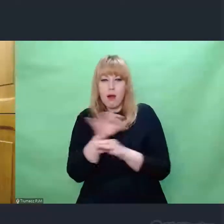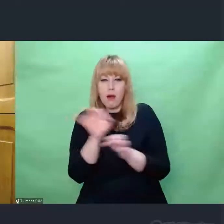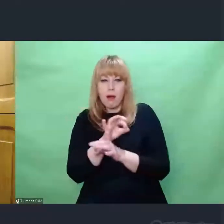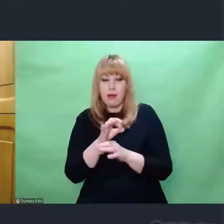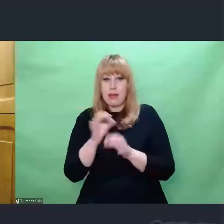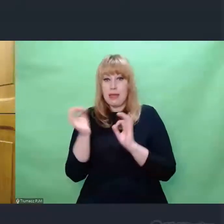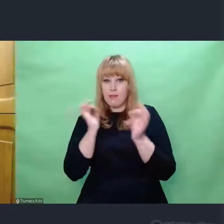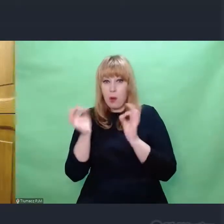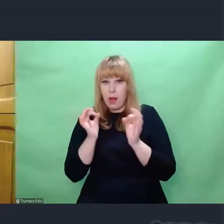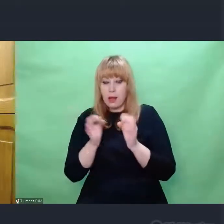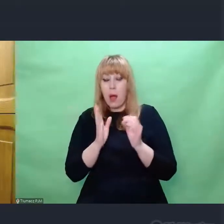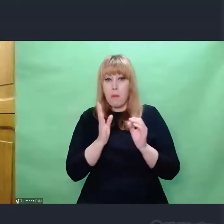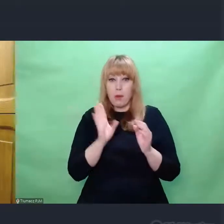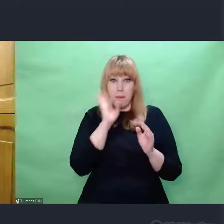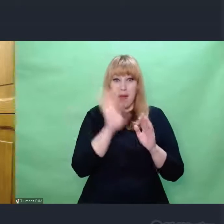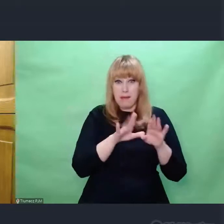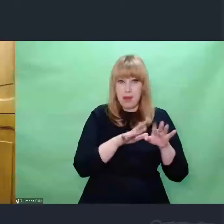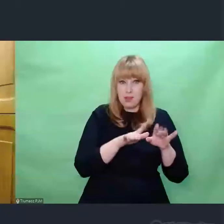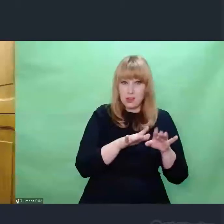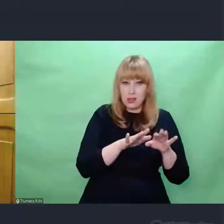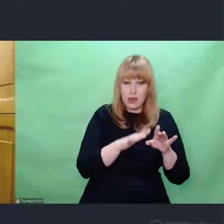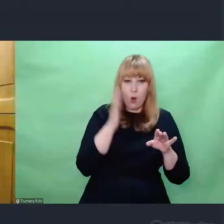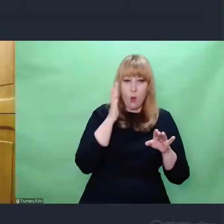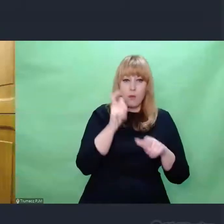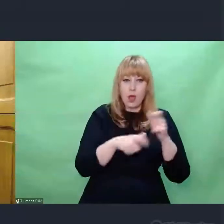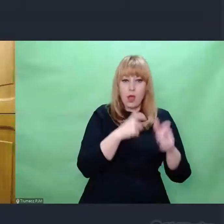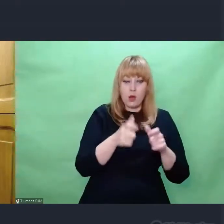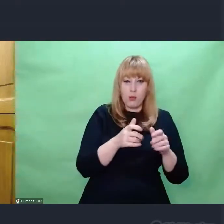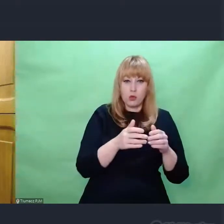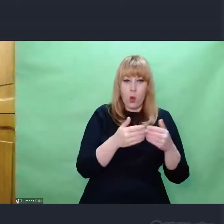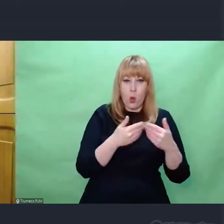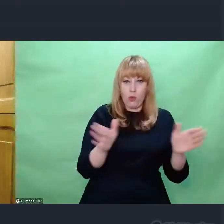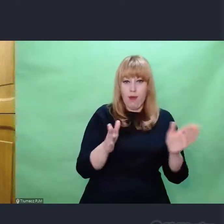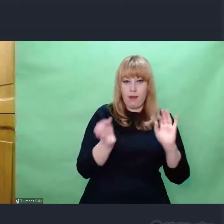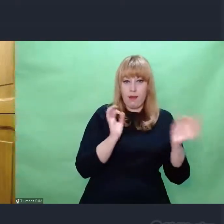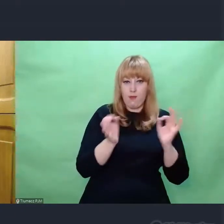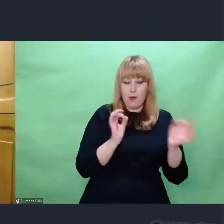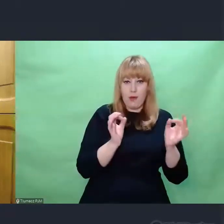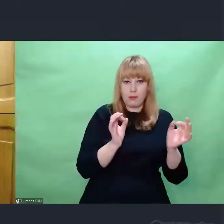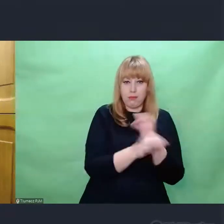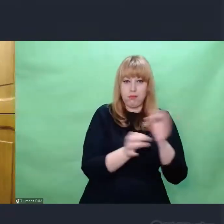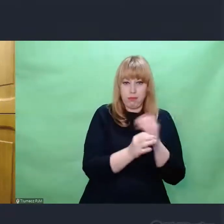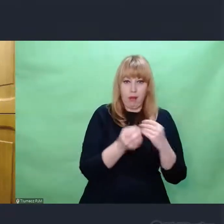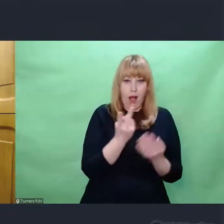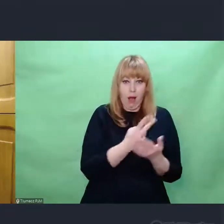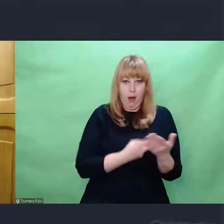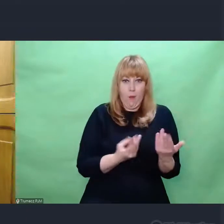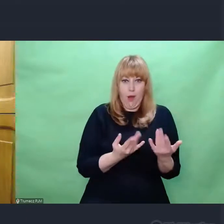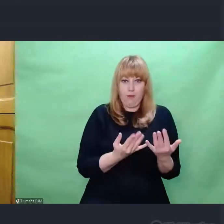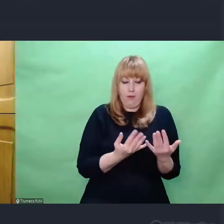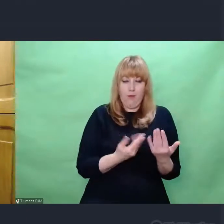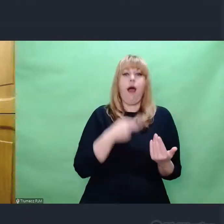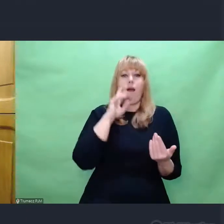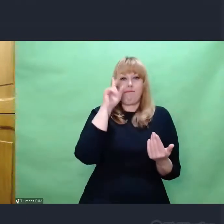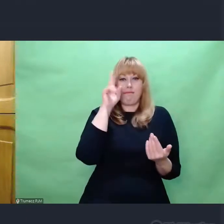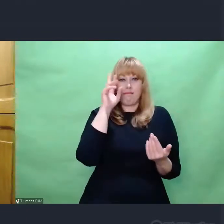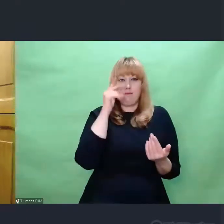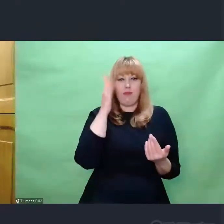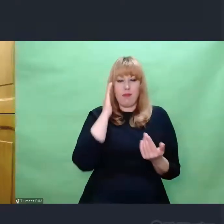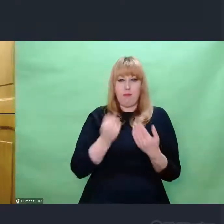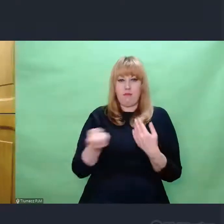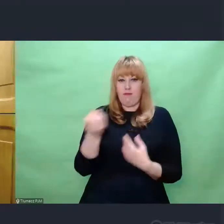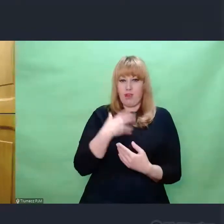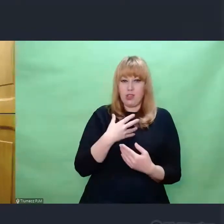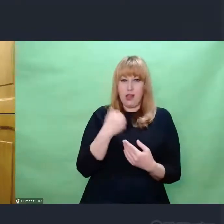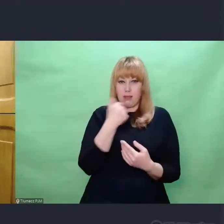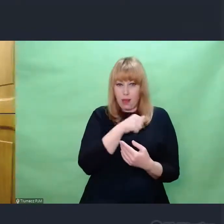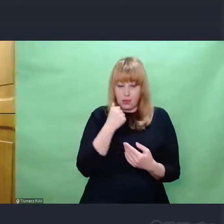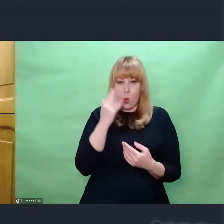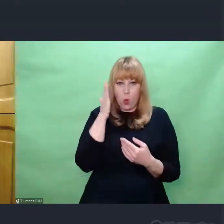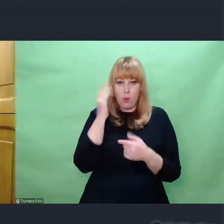i otaczała ten proces całą symfonią, polifonią szumów,